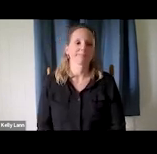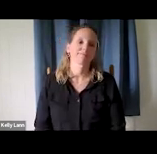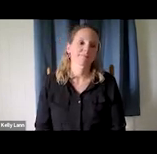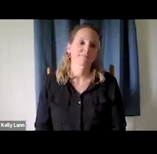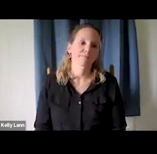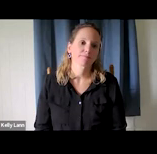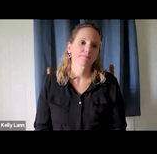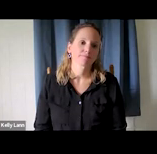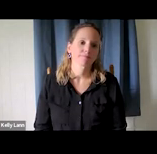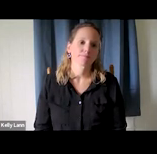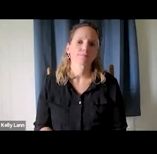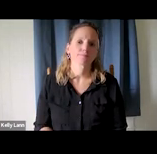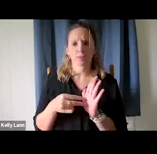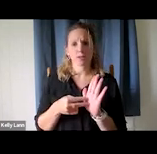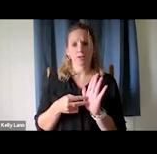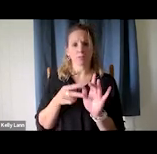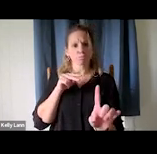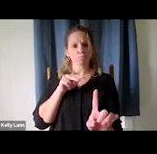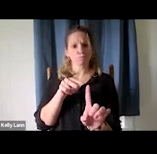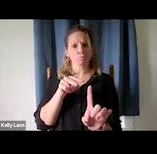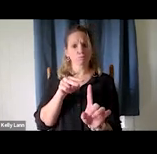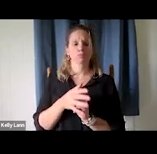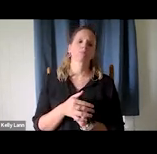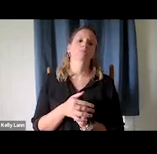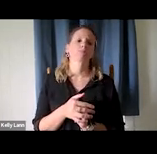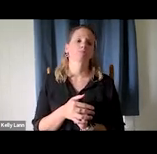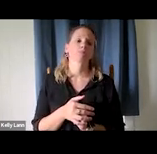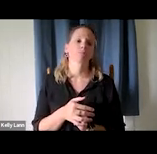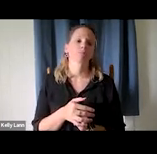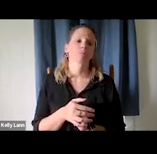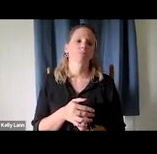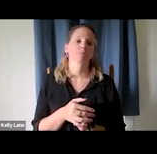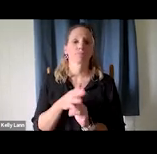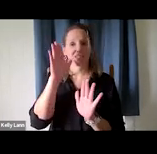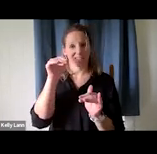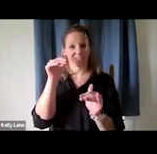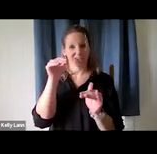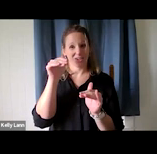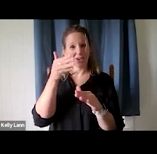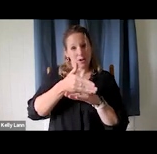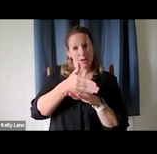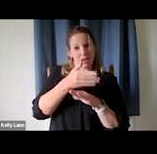Entonces, los propósitos y objetivos del seminario. Esperamos que al final de esta hora u hora y media